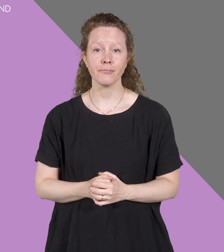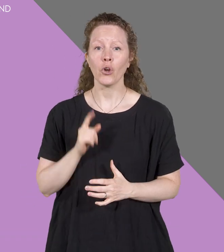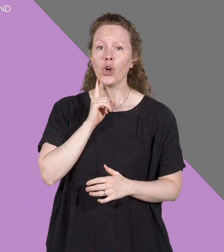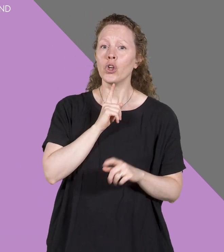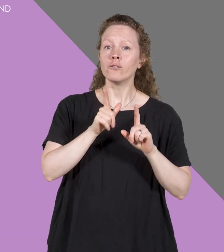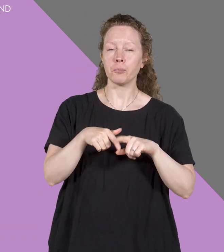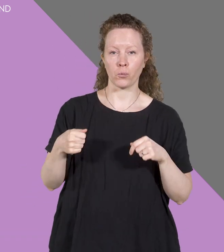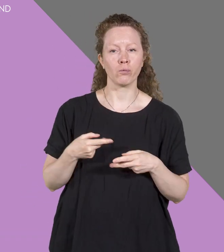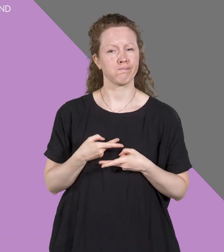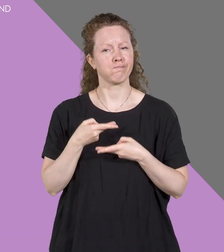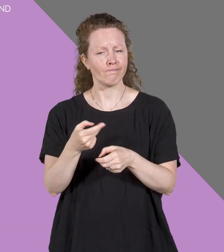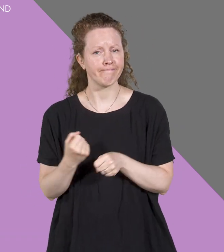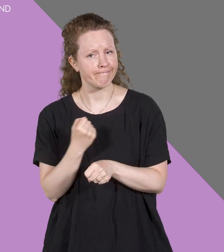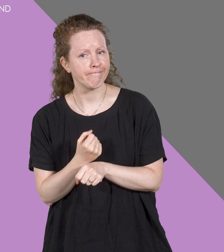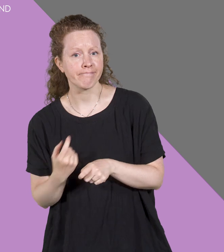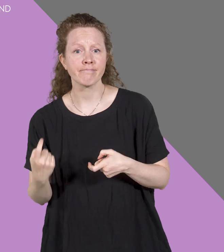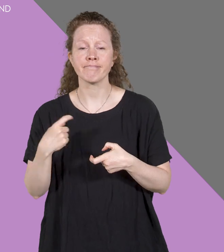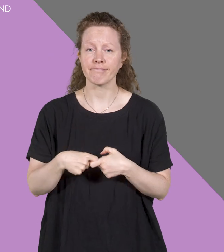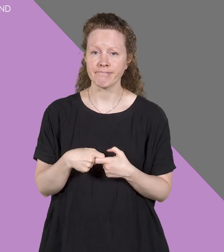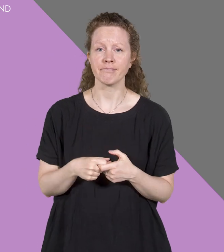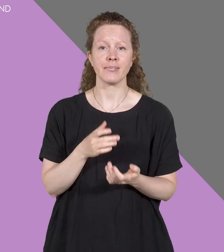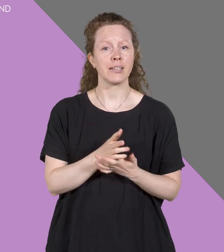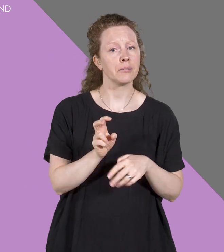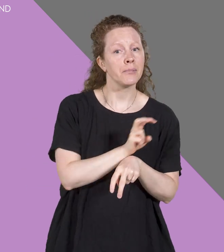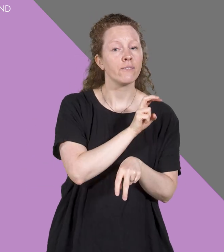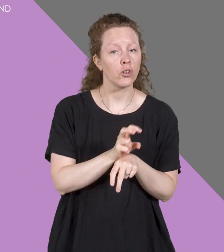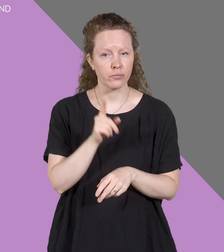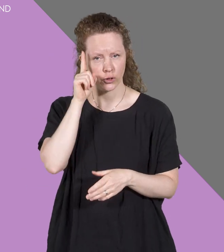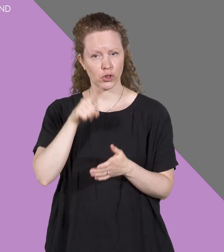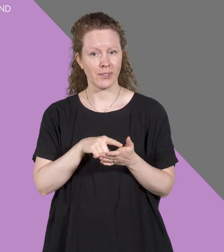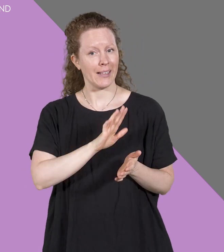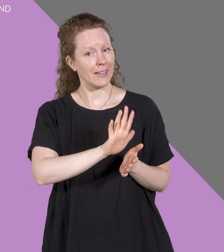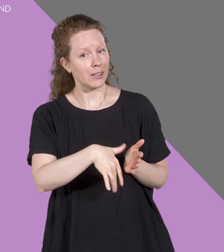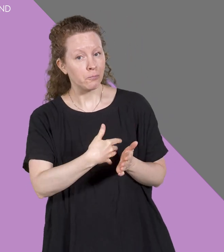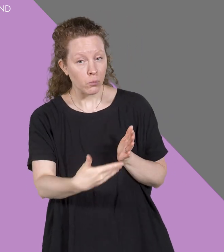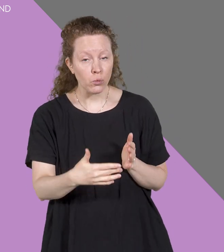Dövförbundet bedriver kontinuerligt intressebevakning för att teckenspråket -